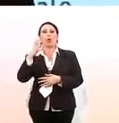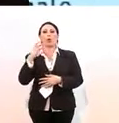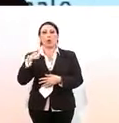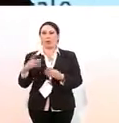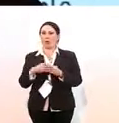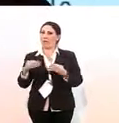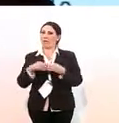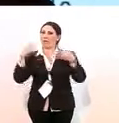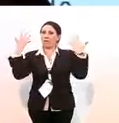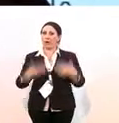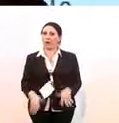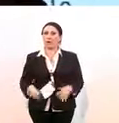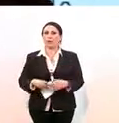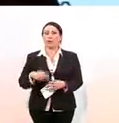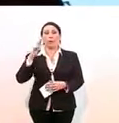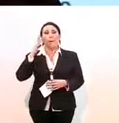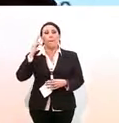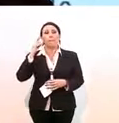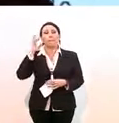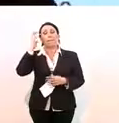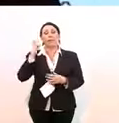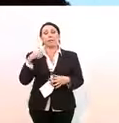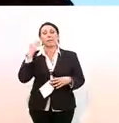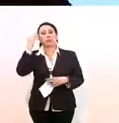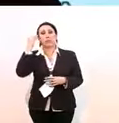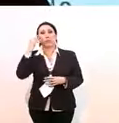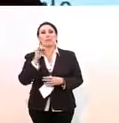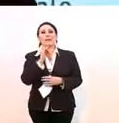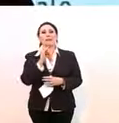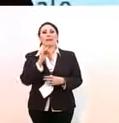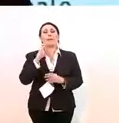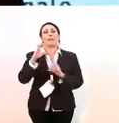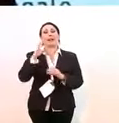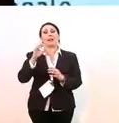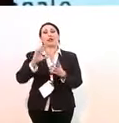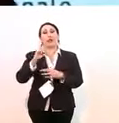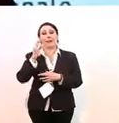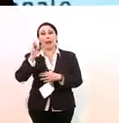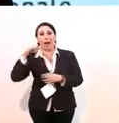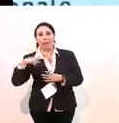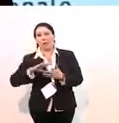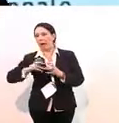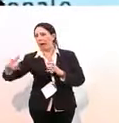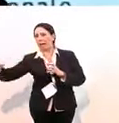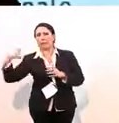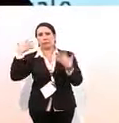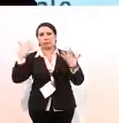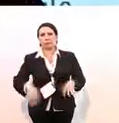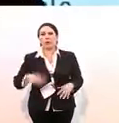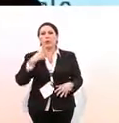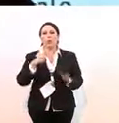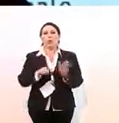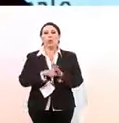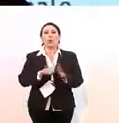Ma pensate all’IRES, al canone Rai, all’Irap, all’IMU. A una misura come quella del bonus